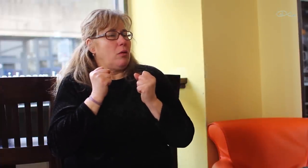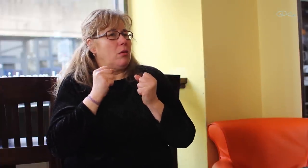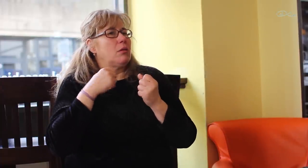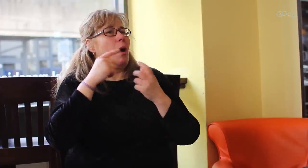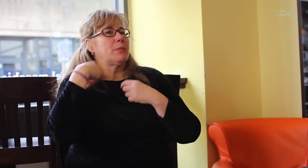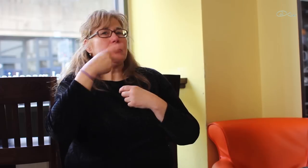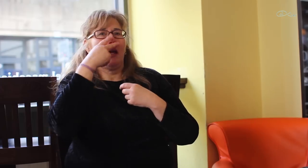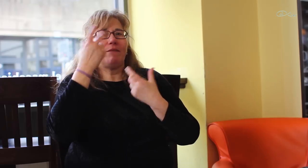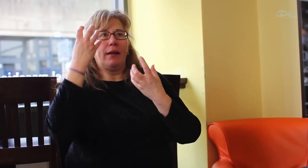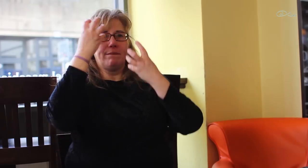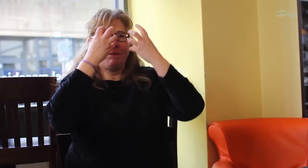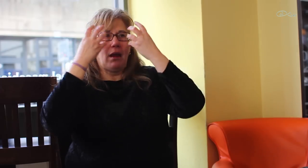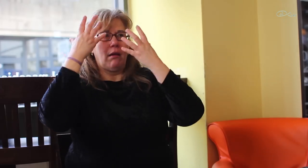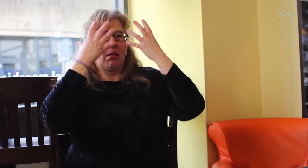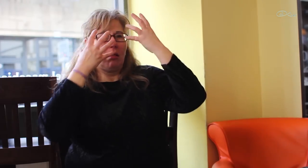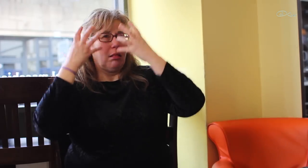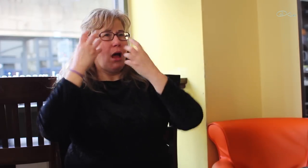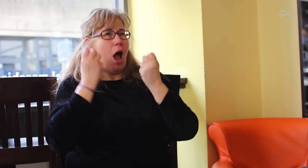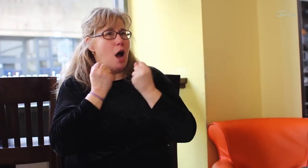Durch diese Belastung sehe ich alles verschwommen.